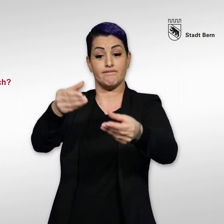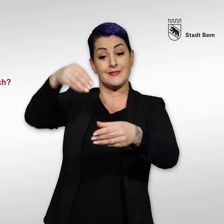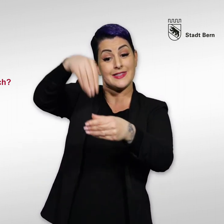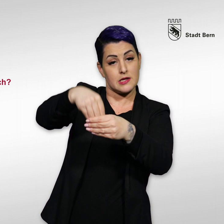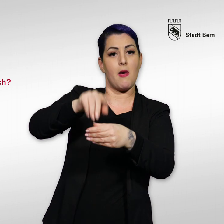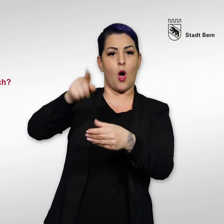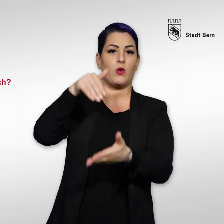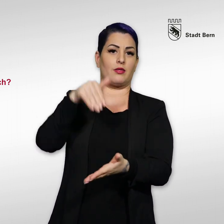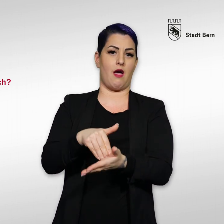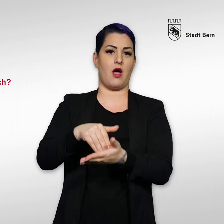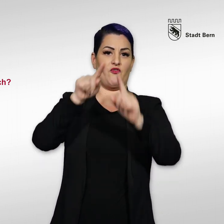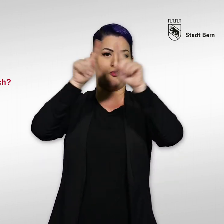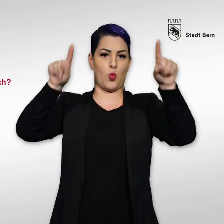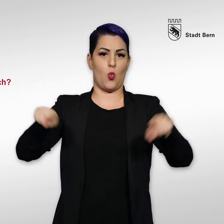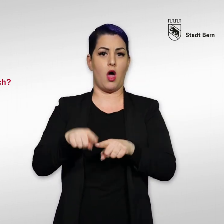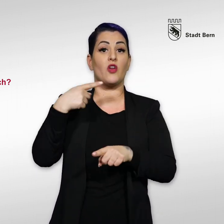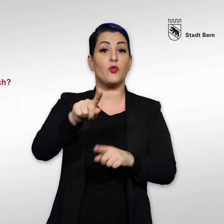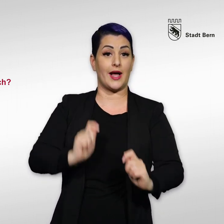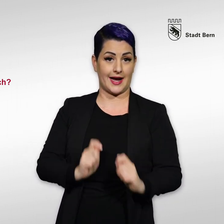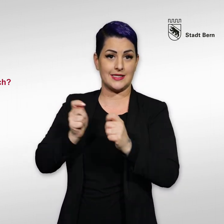Sie erhalten auch das Formular für das Gesuch.